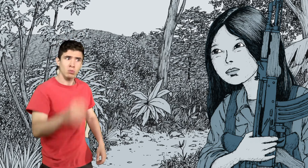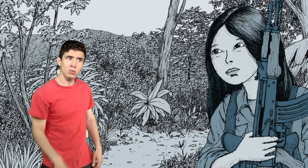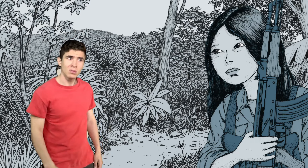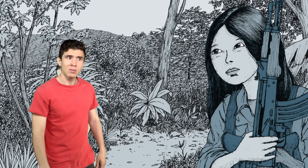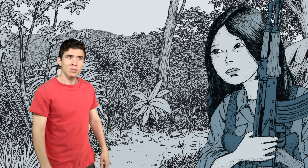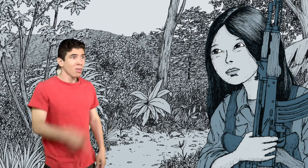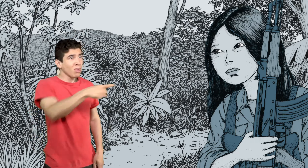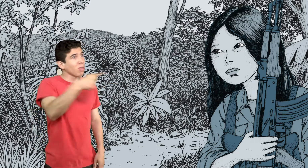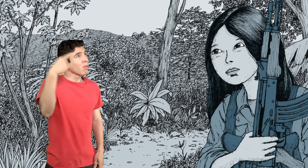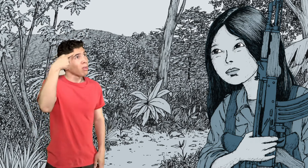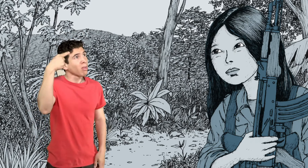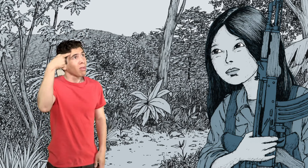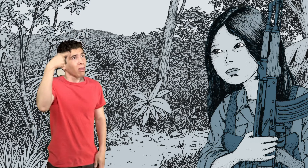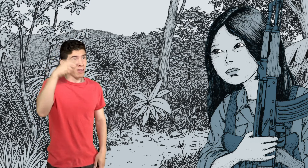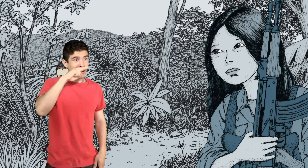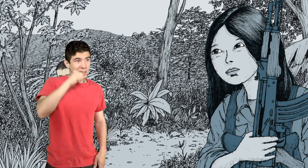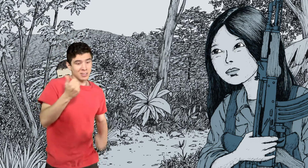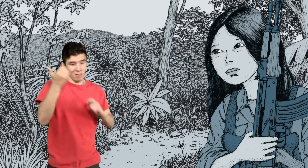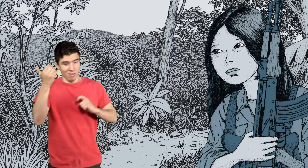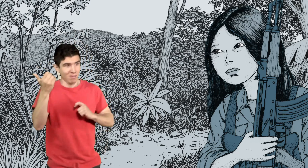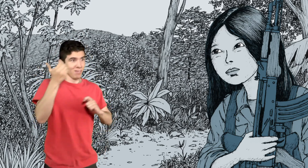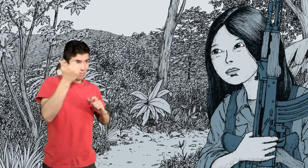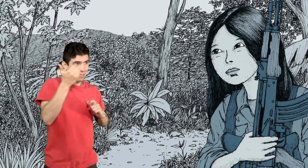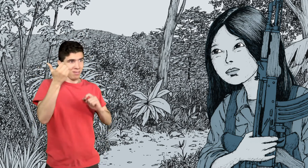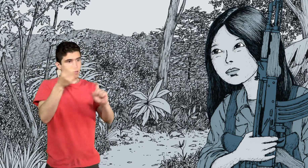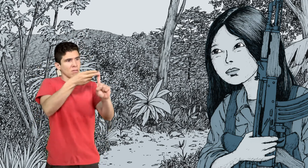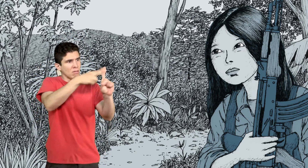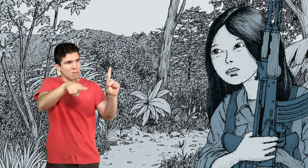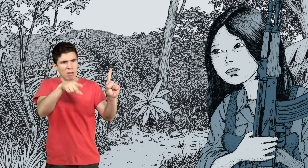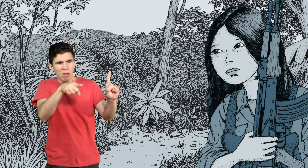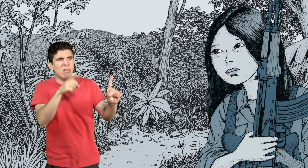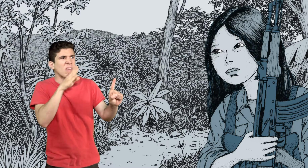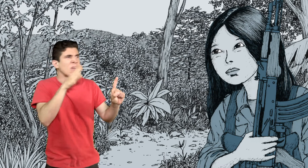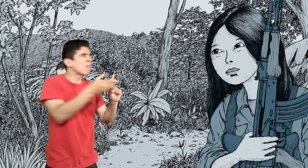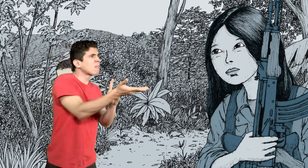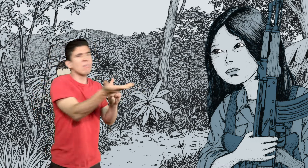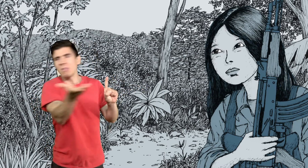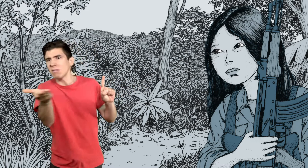ahora hasta preguntas quién será el papá de esa niña.